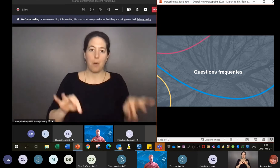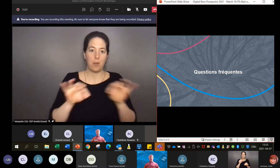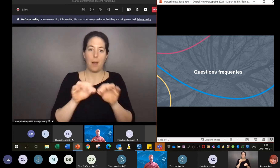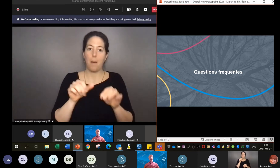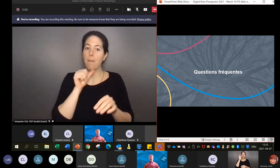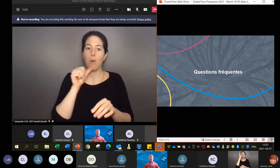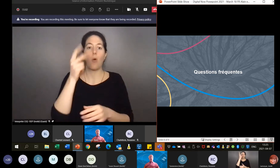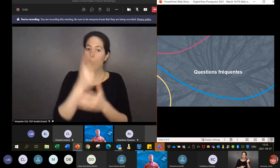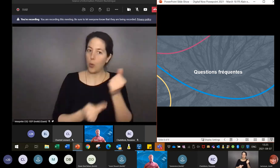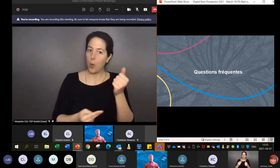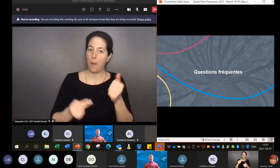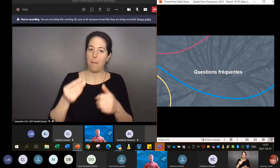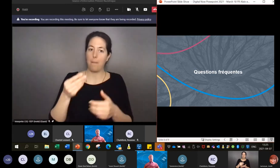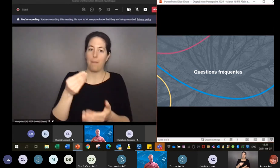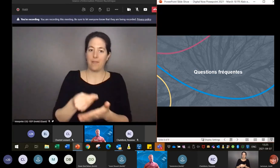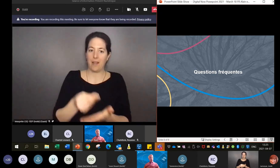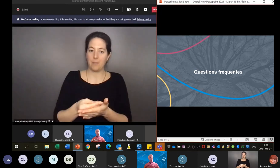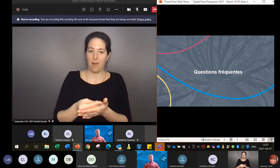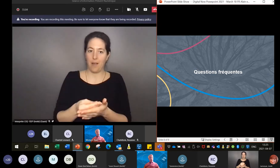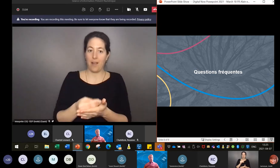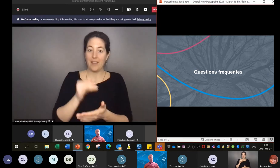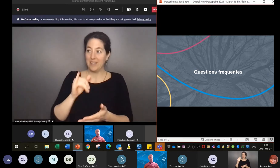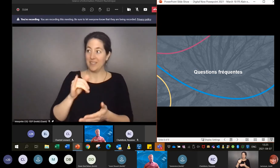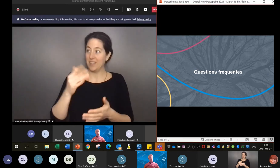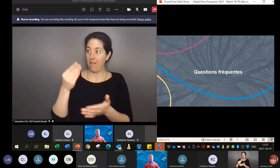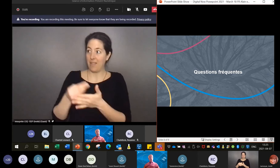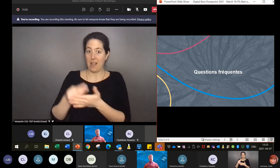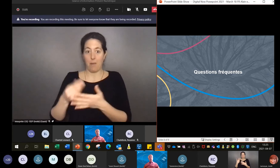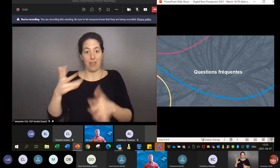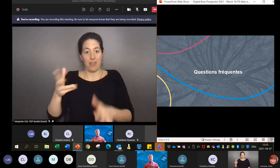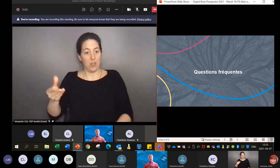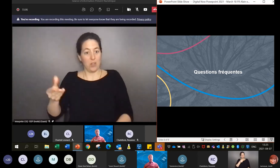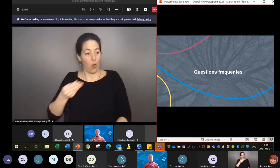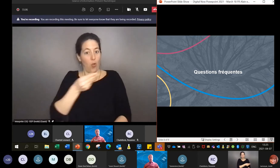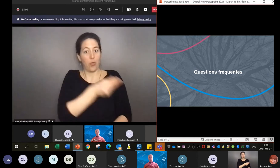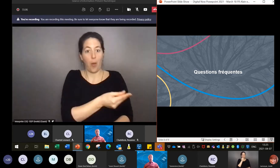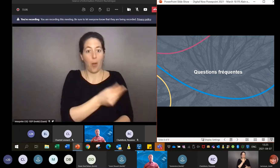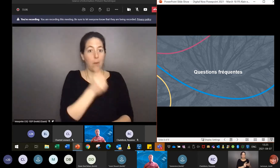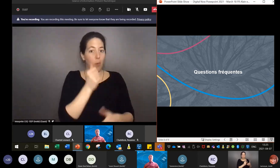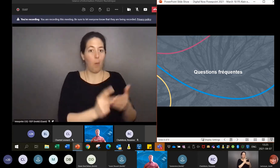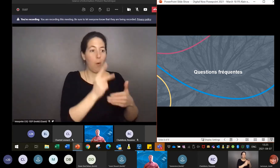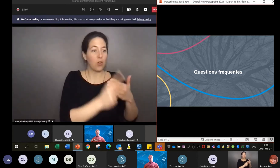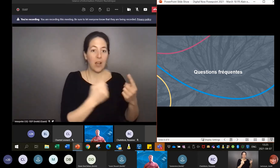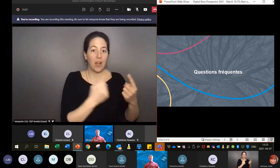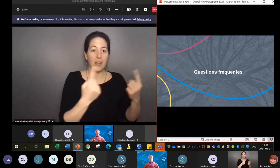Les dépenses pour lesquelles un financement déjà été accordé par le